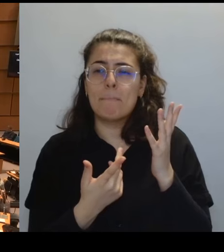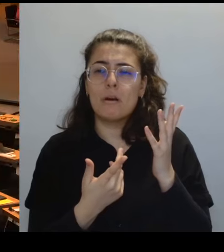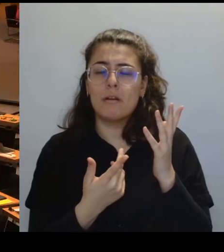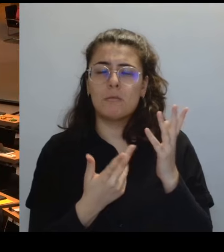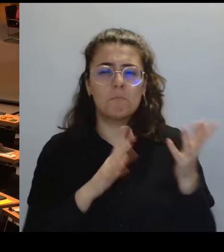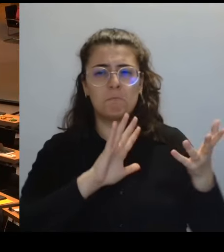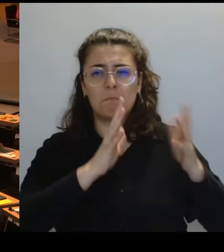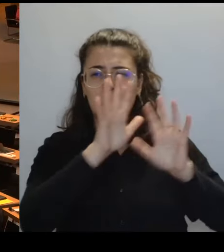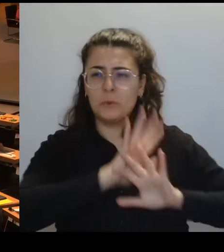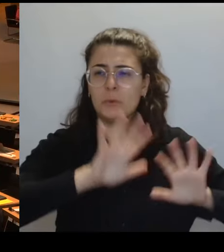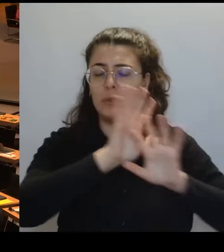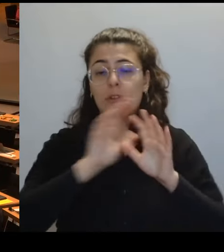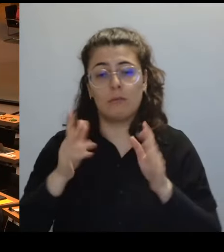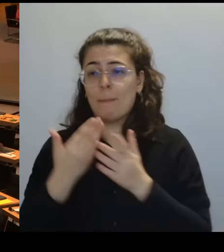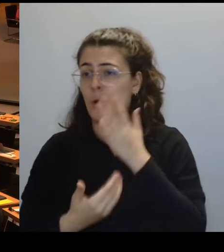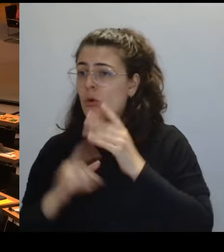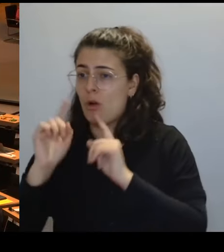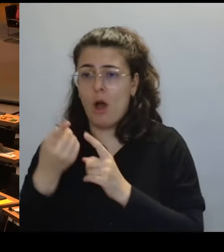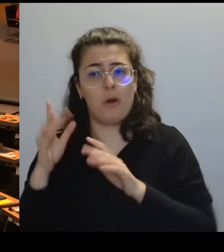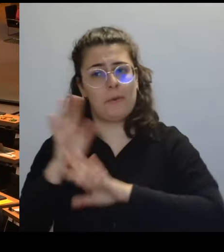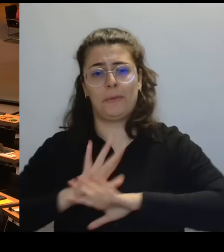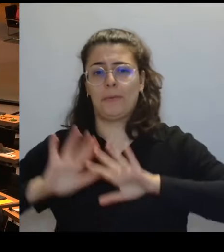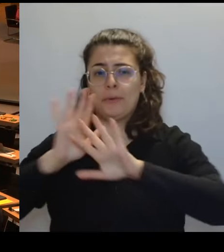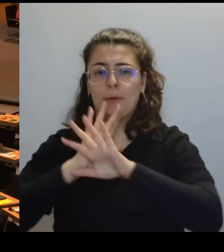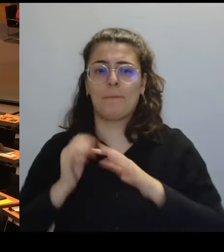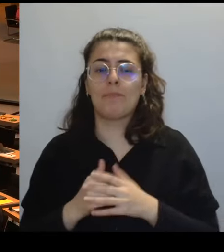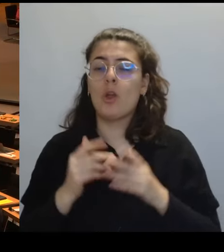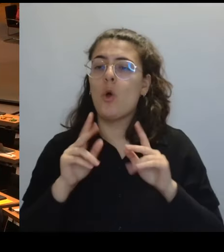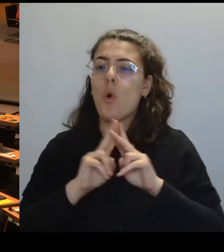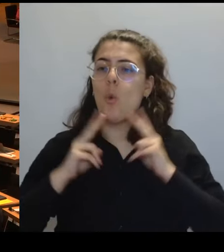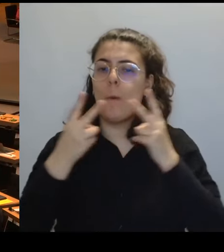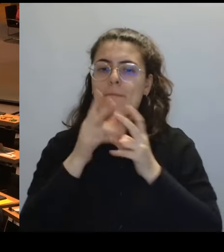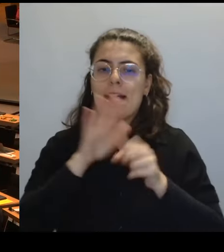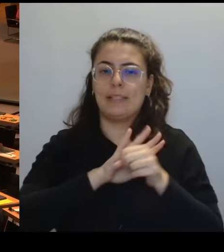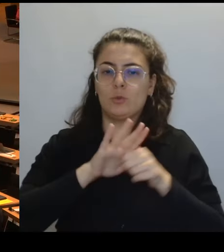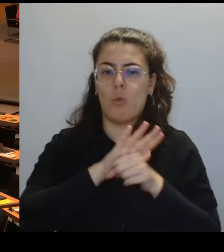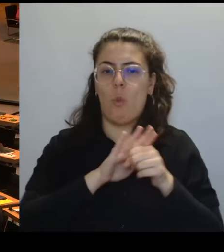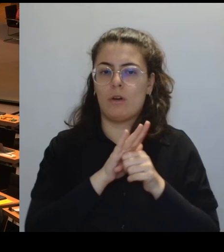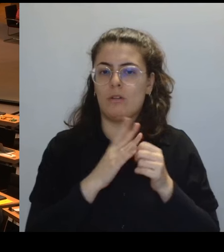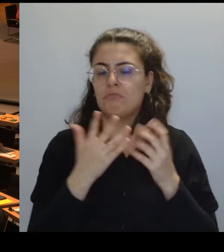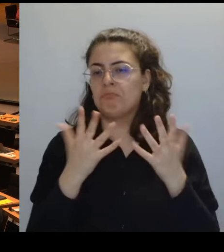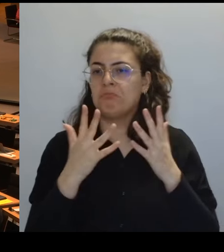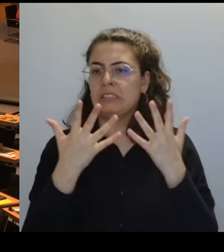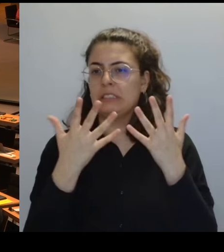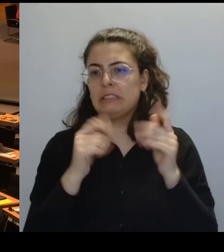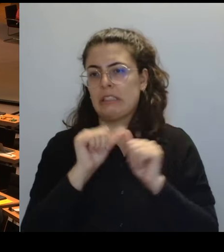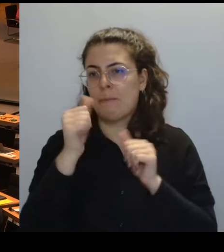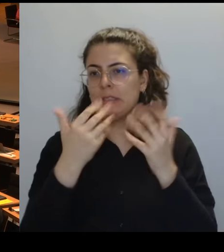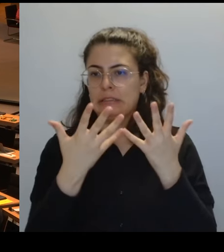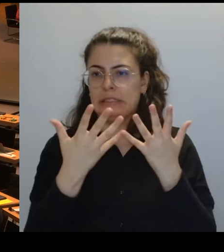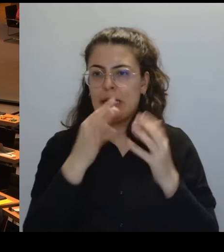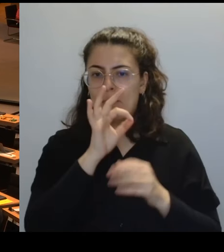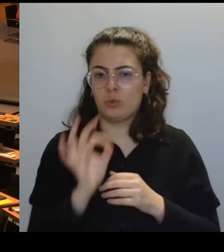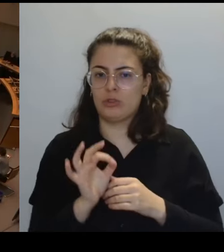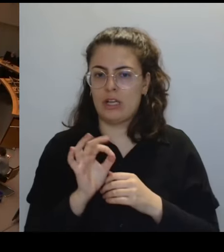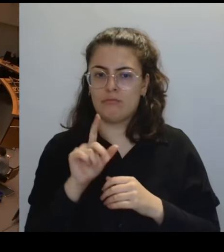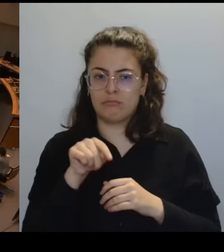des gesamten Stadtgebietes. Dort leben rund 1 Million Menschen, also knapp 1/4 der Berlinerinnen und Berliner.